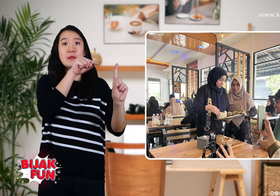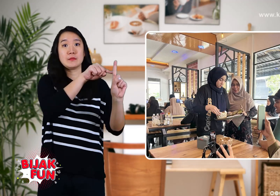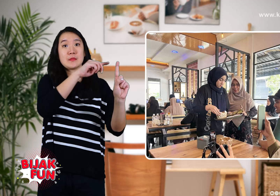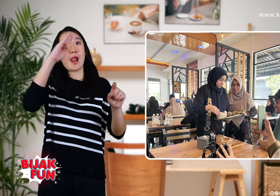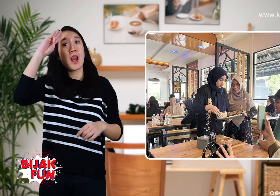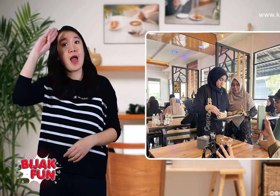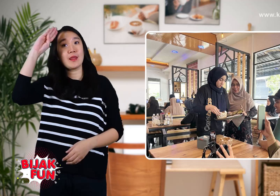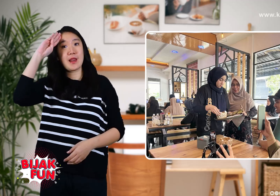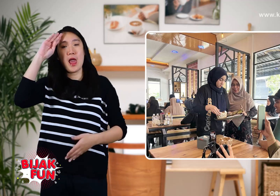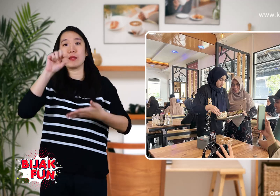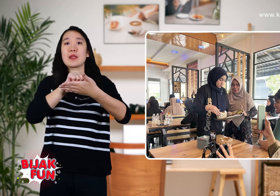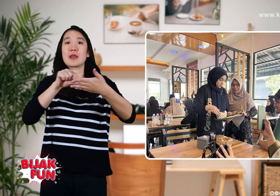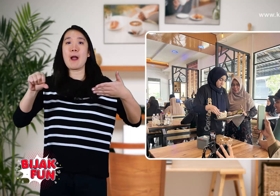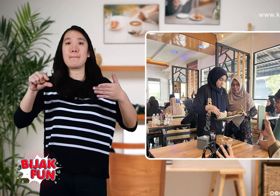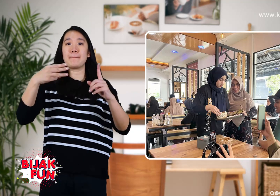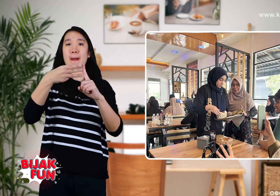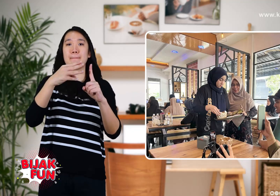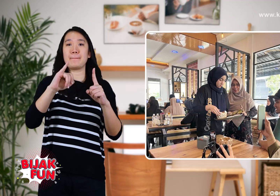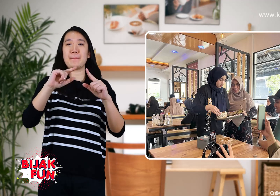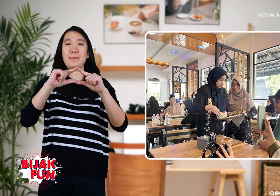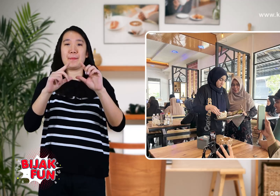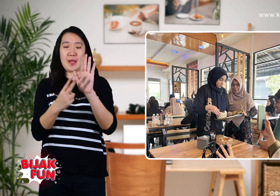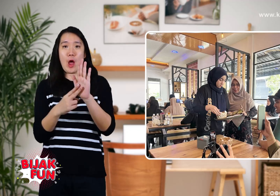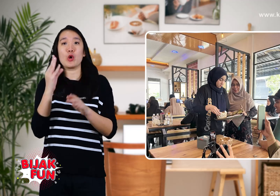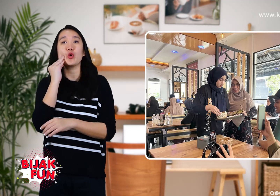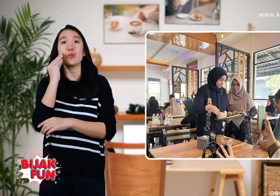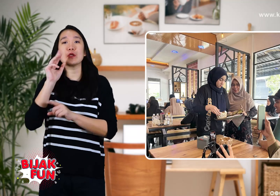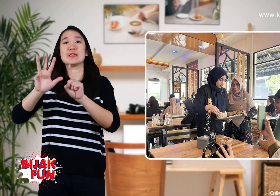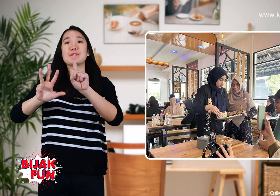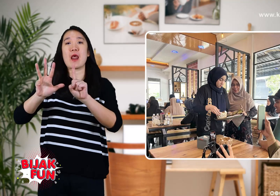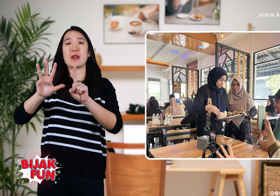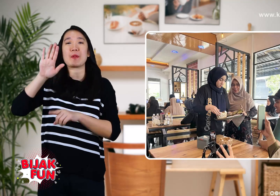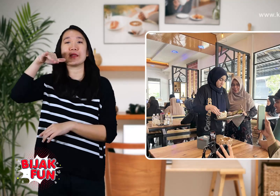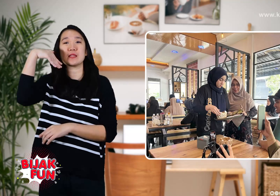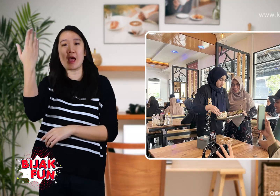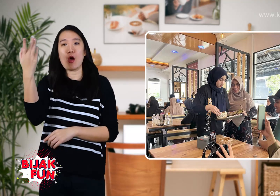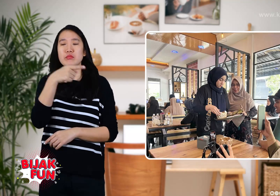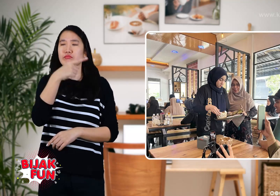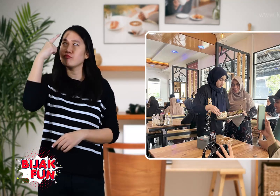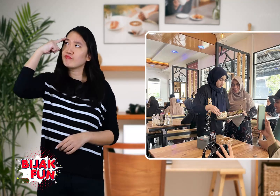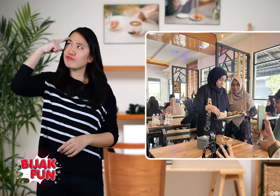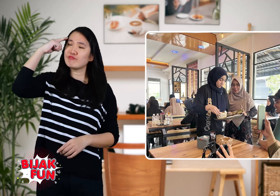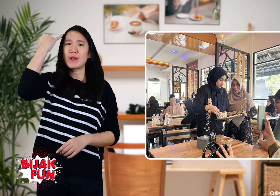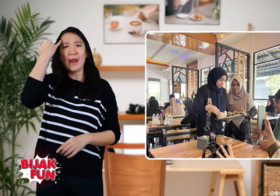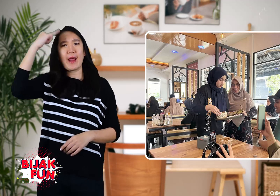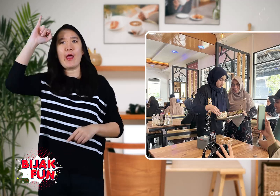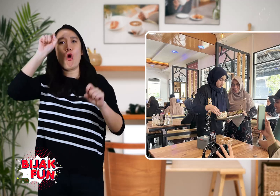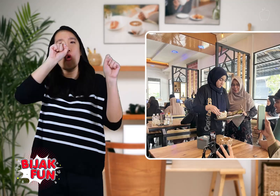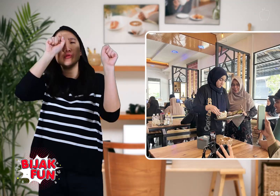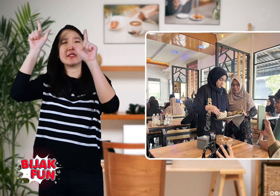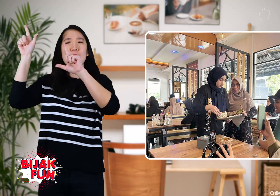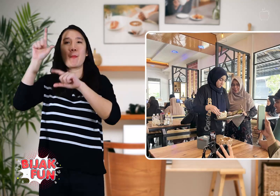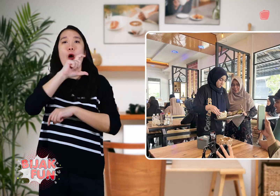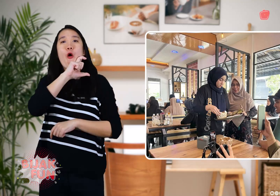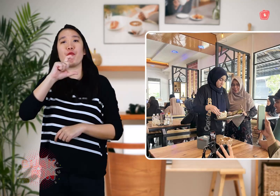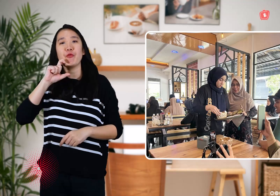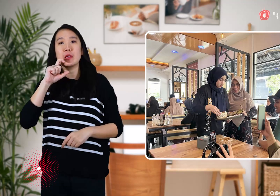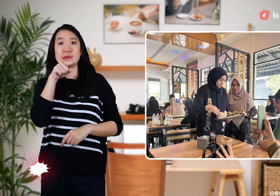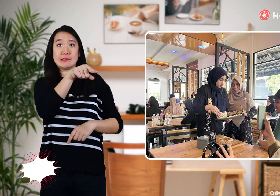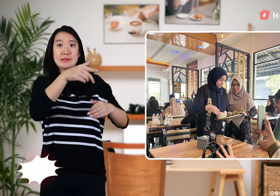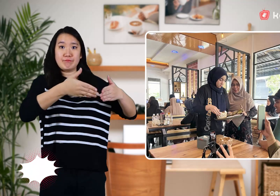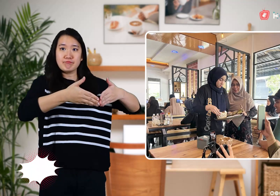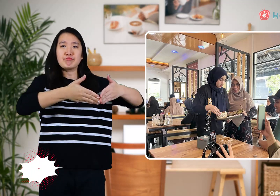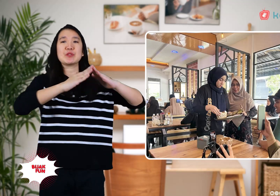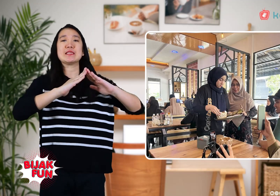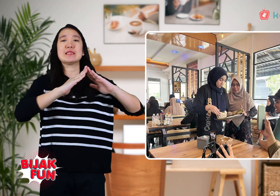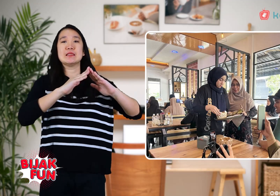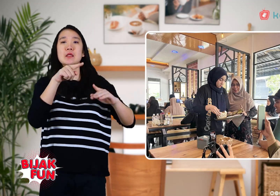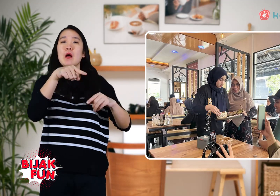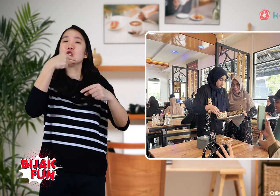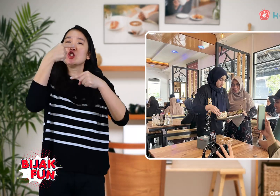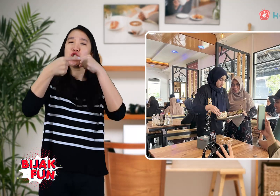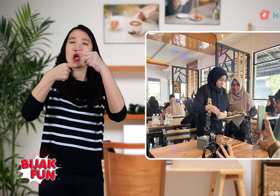Didirikan oleh Bian, pria berumur 19 tahun ini memiliki ide dan juga konsep dalam mendirikan cafe ini.